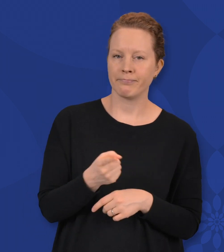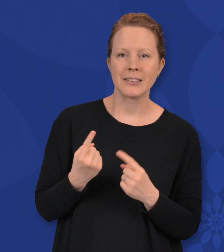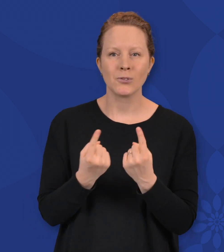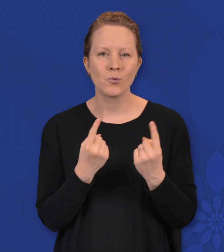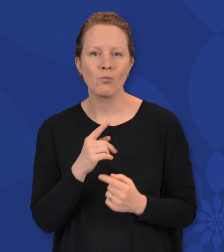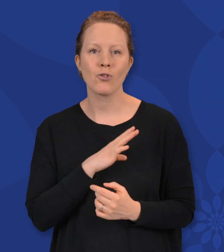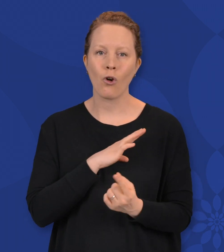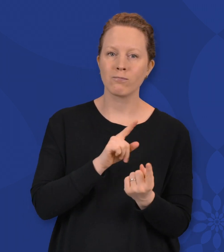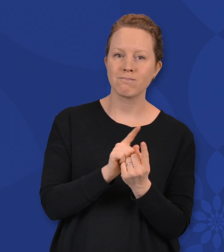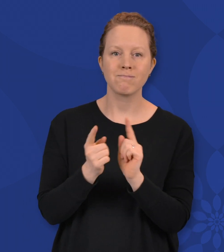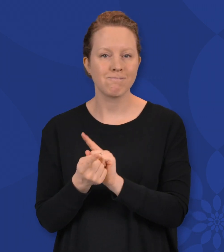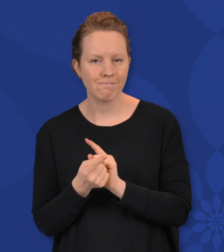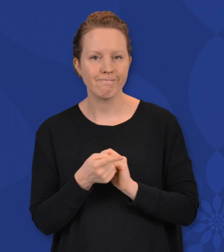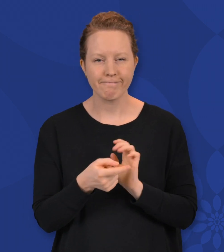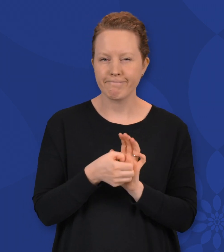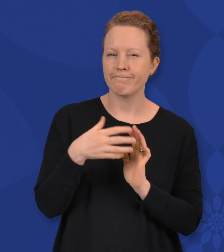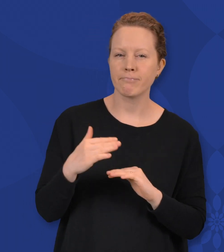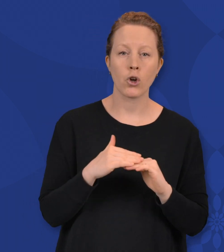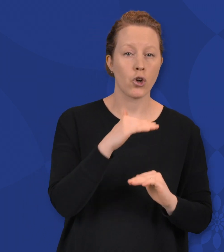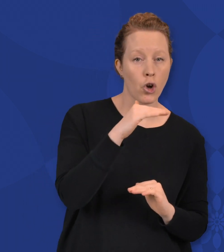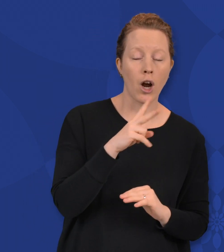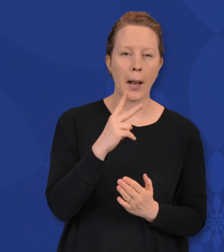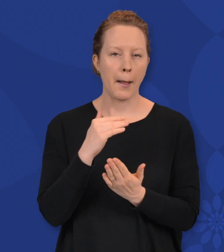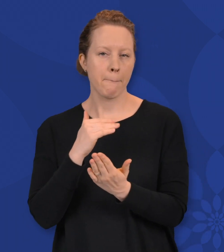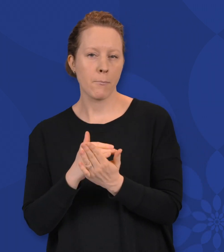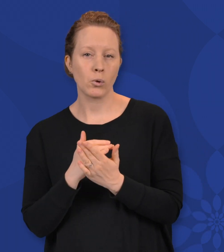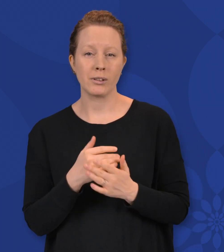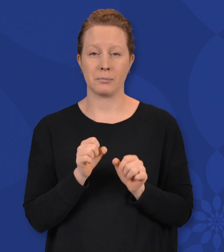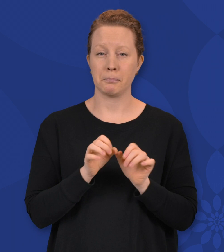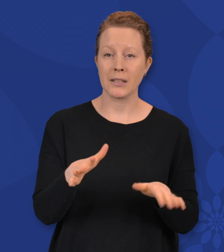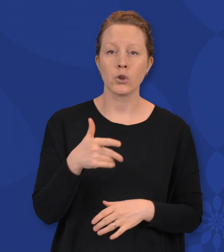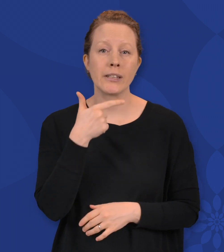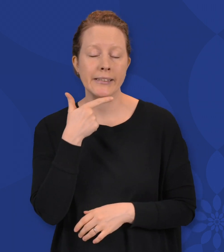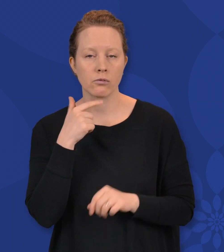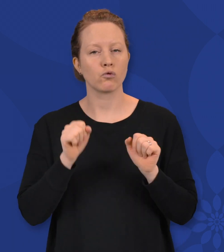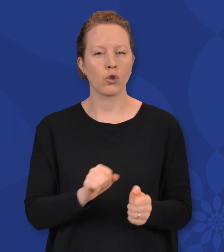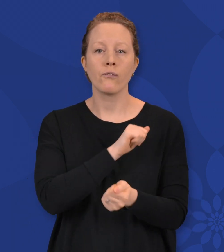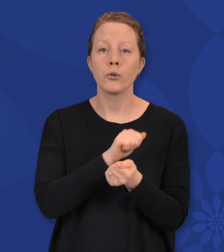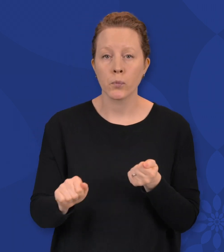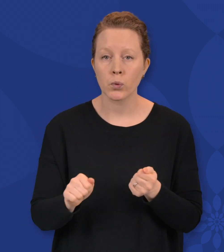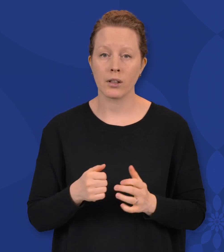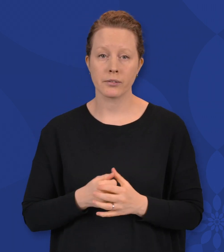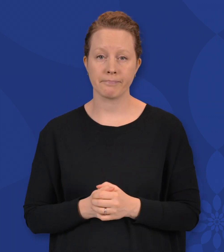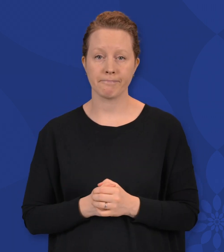förbud mot tillställningar med hög eller måttlig smittorisk, -